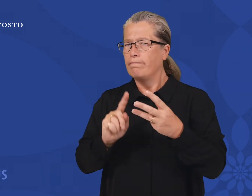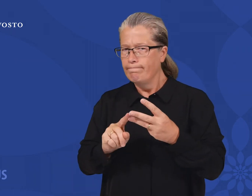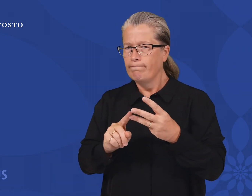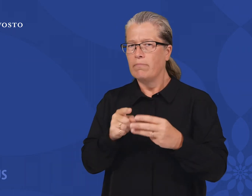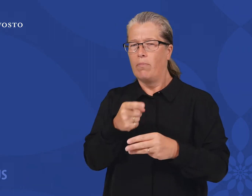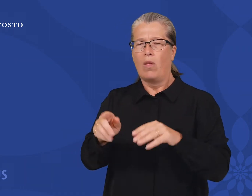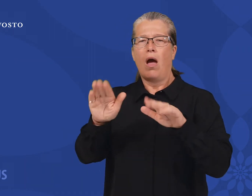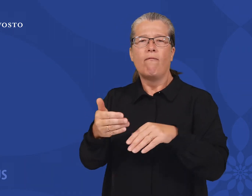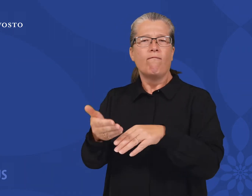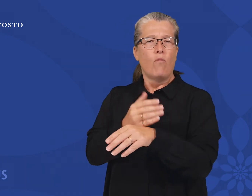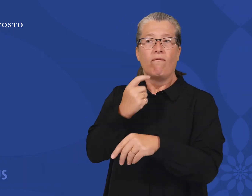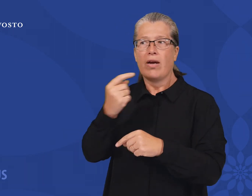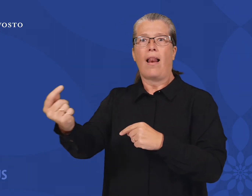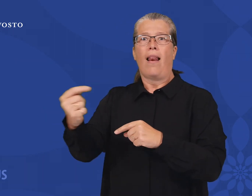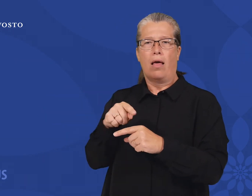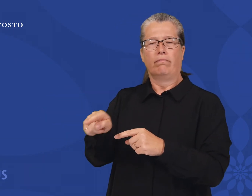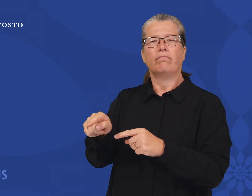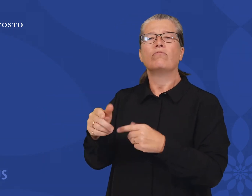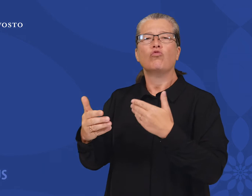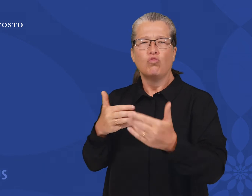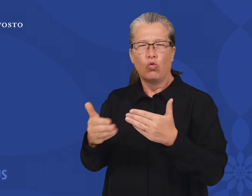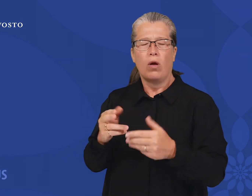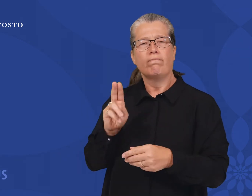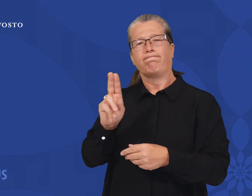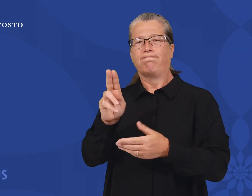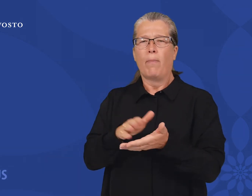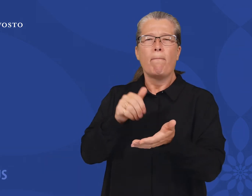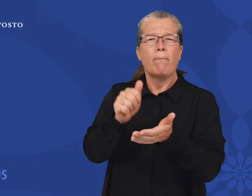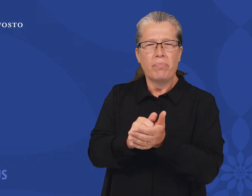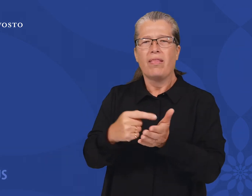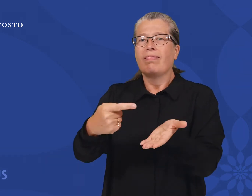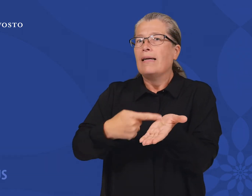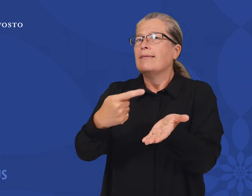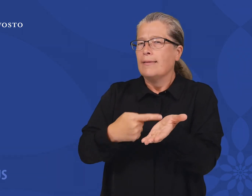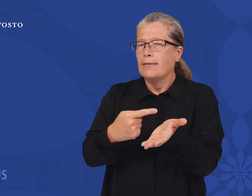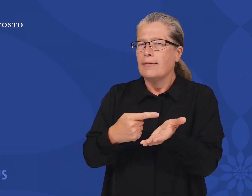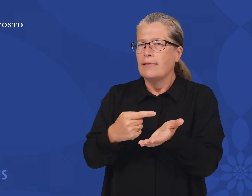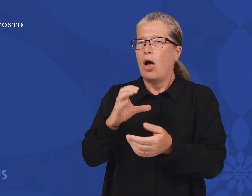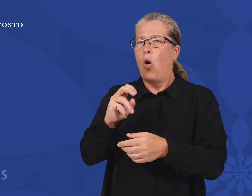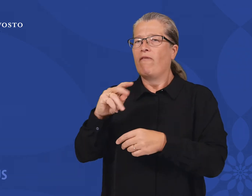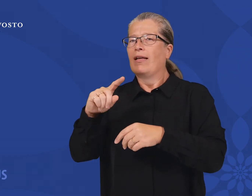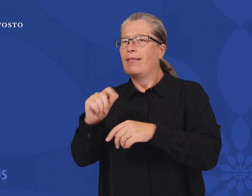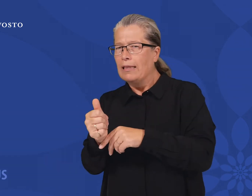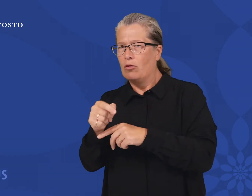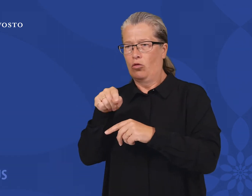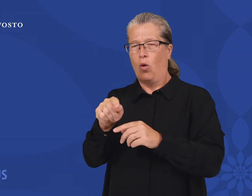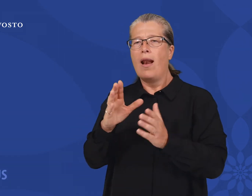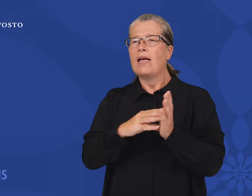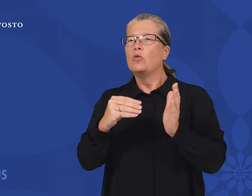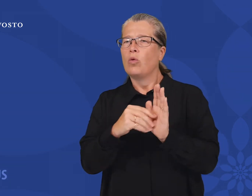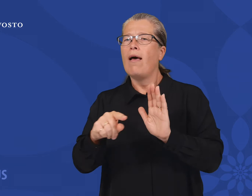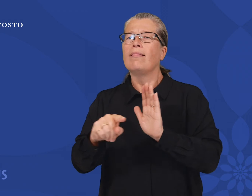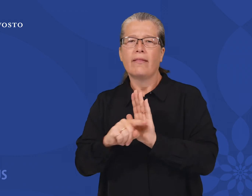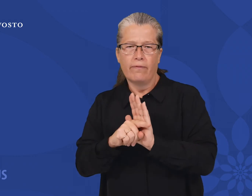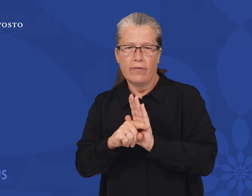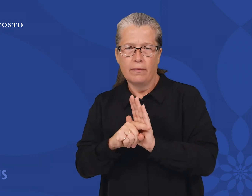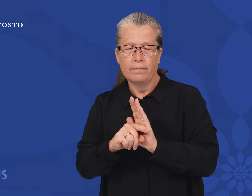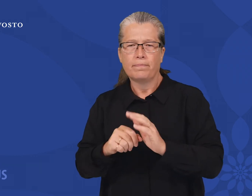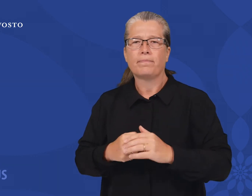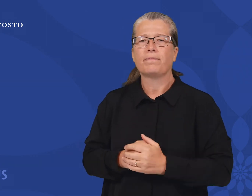att de före ankomsten till Finland tagit ett tillförlitligt covid-19-test med negativt resultat.